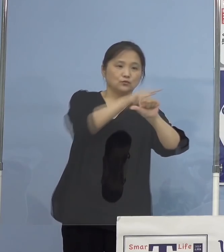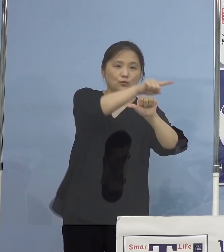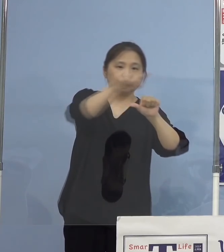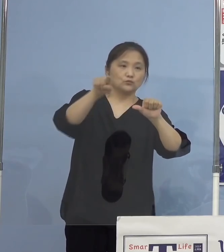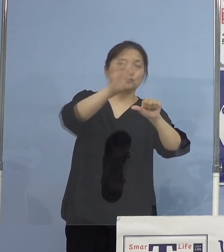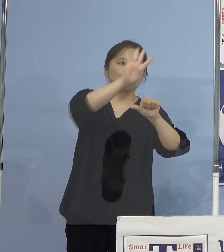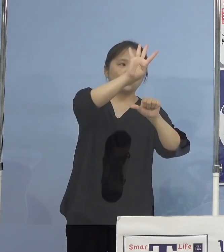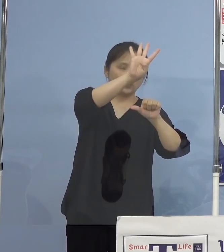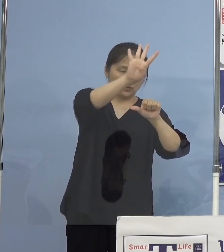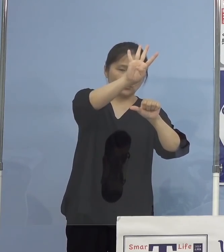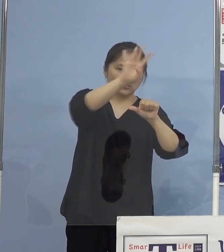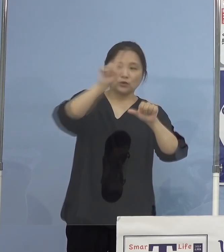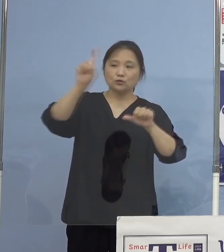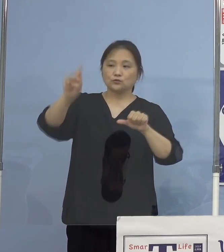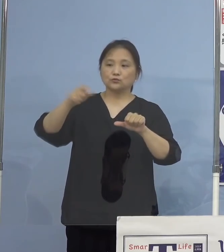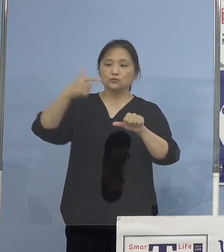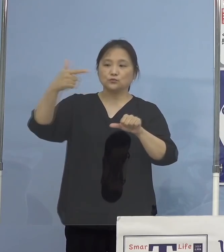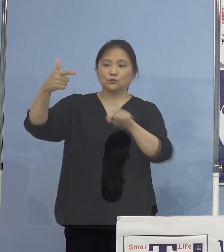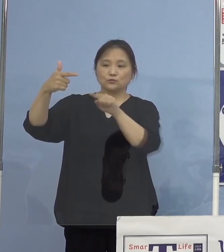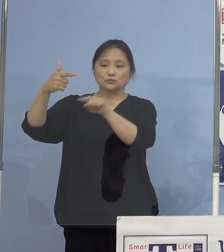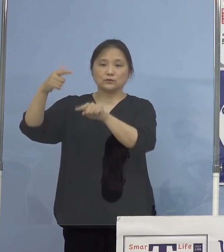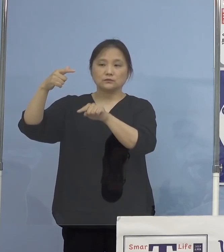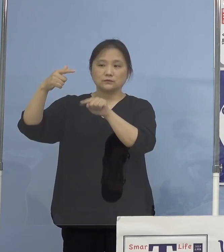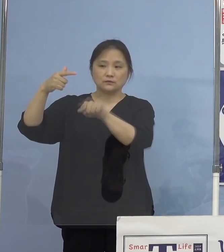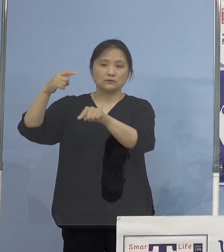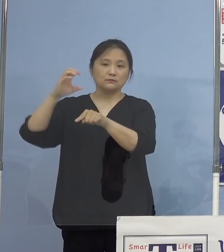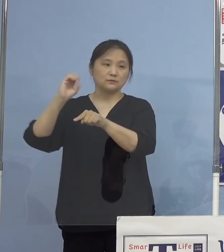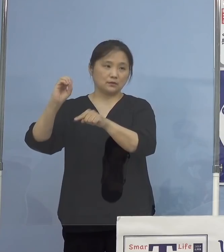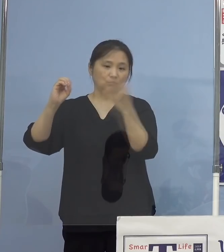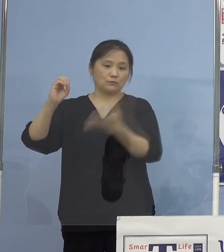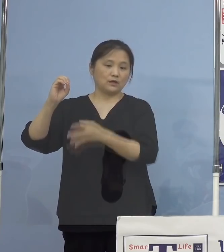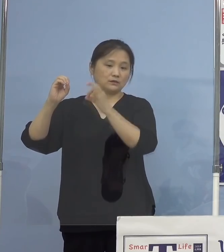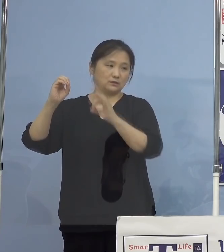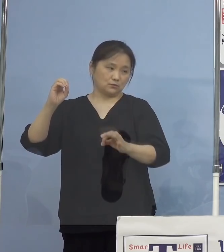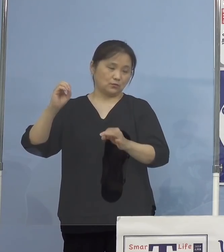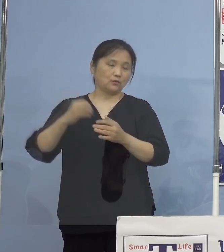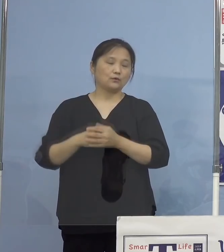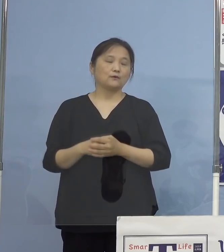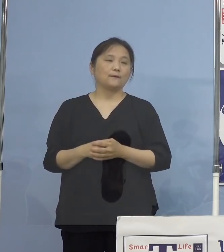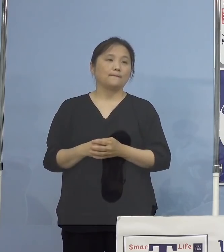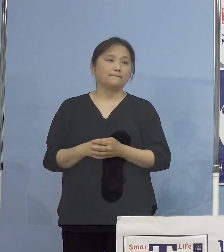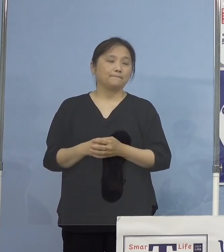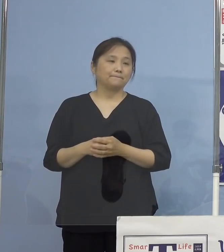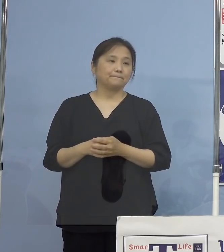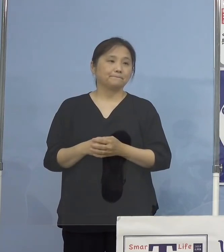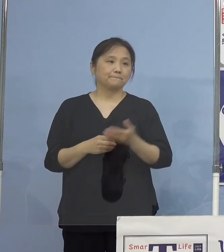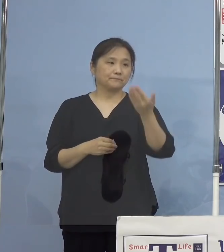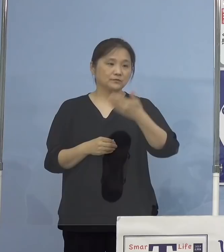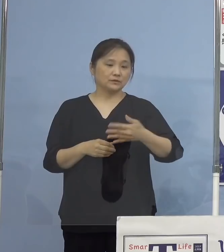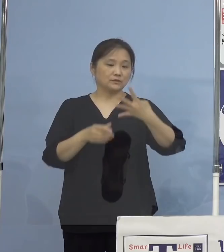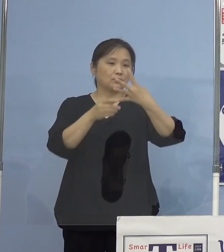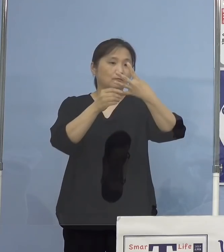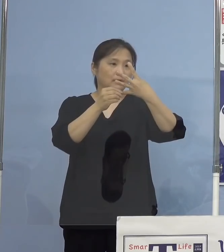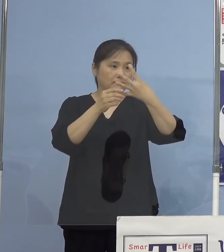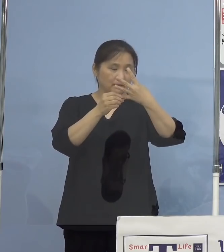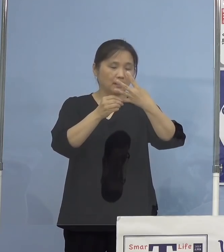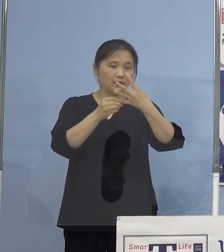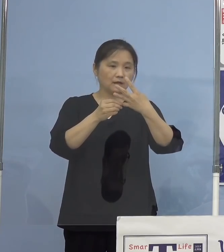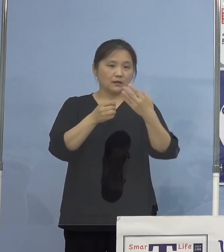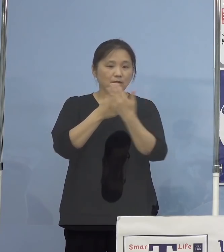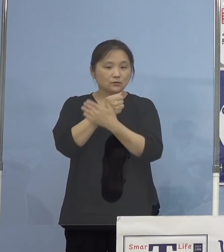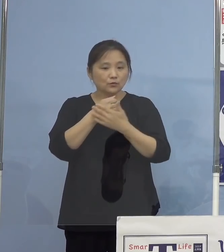16.0パーセントとなります 次に4番目の指標、療養者数については